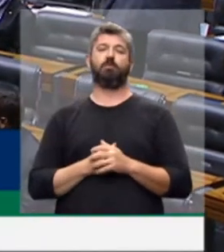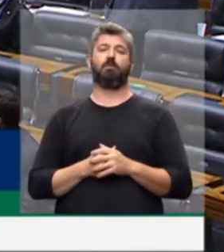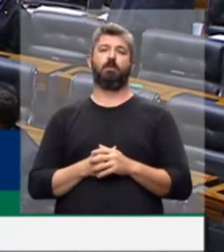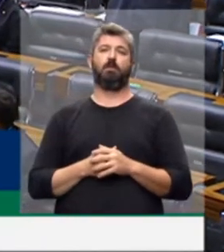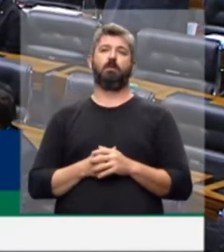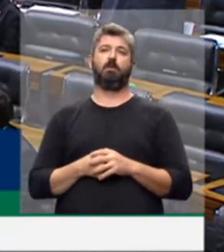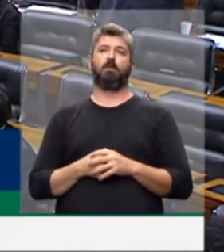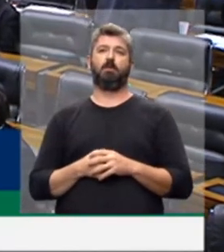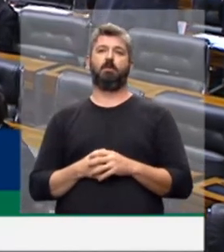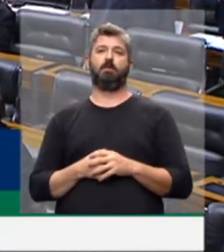DISTRIBUIÇÃO, DA REDE DE TRANSPORTE, ESSAS EMPRESAS TEM